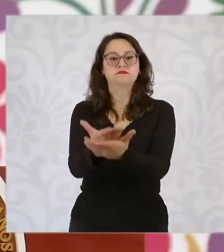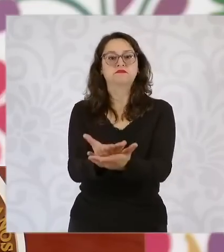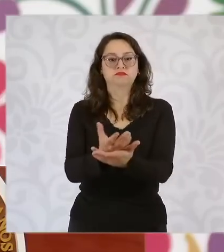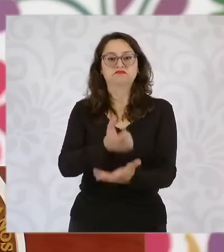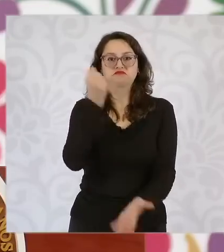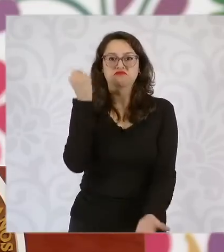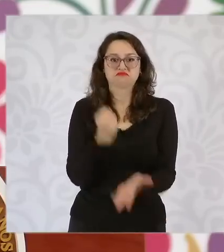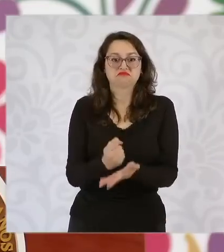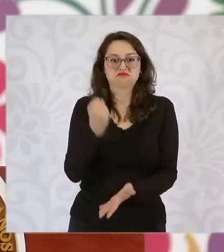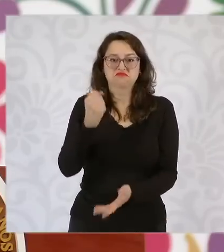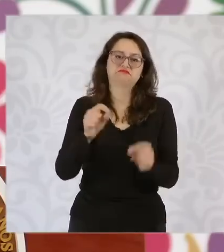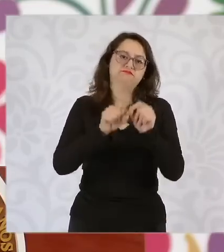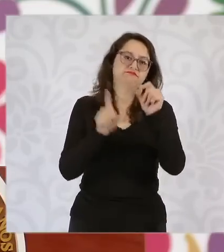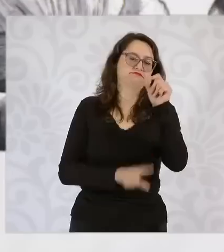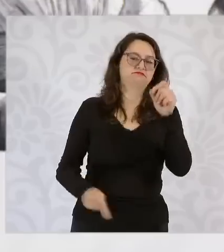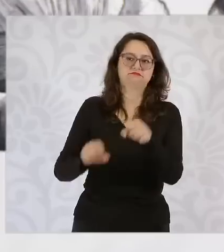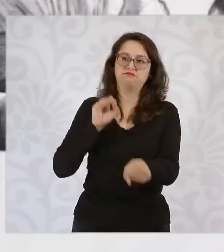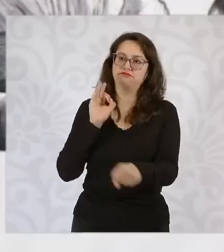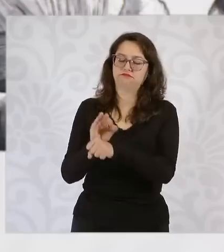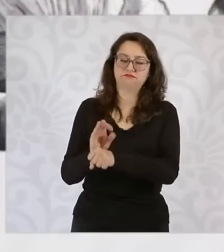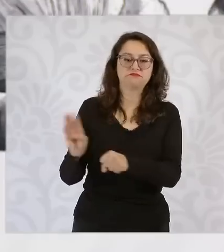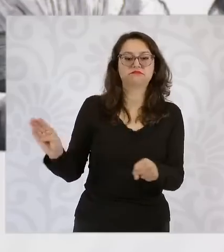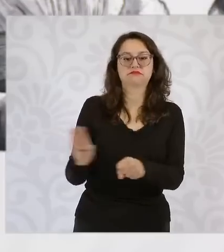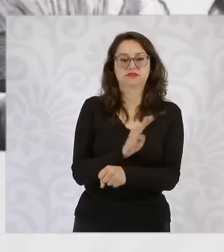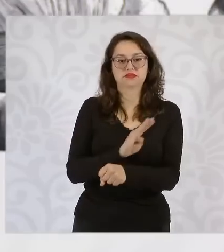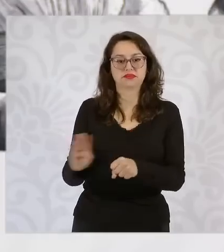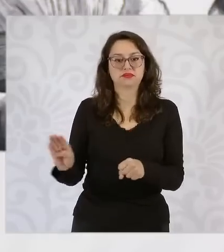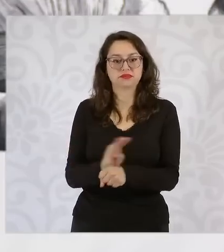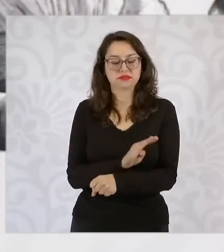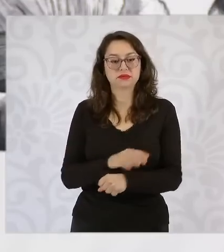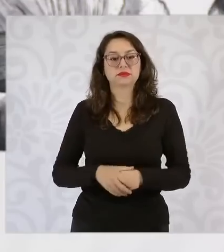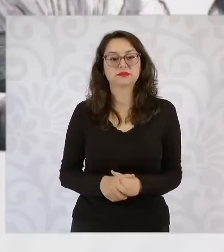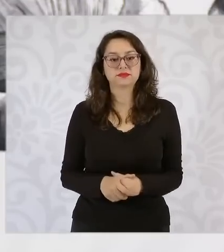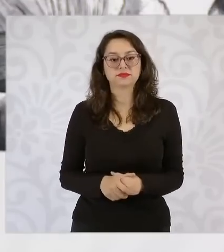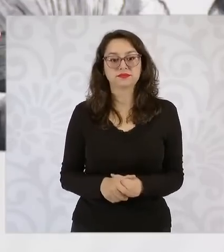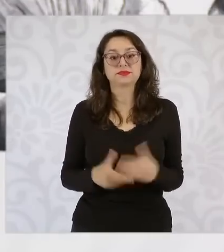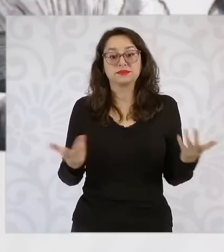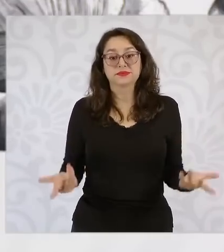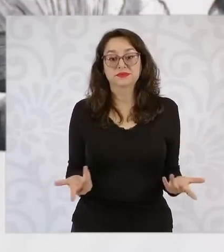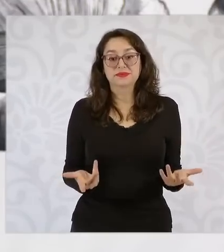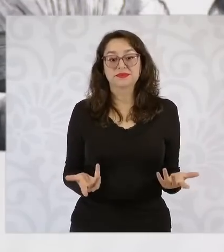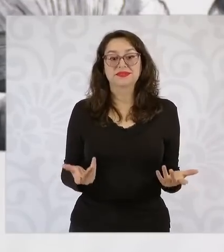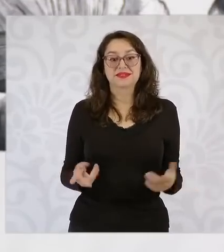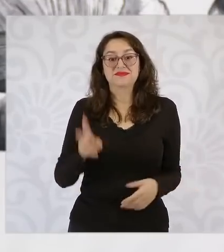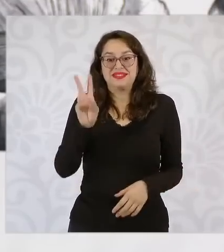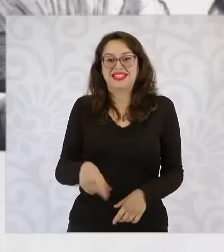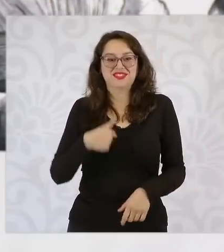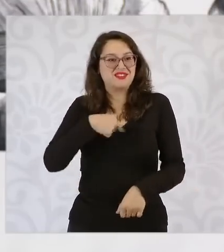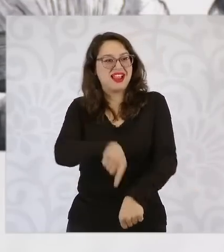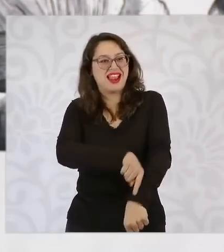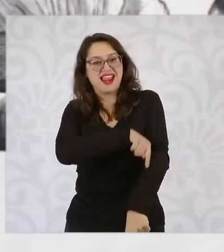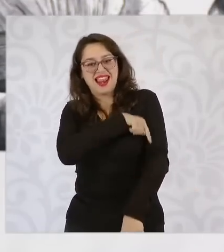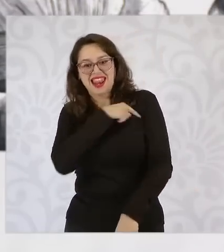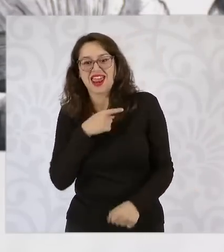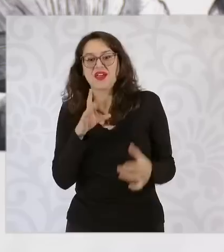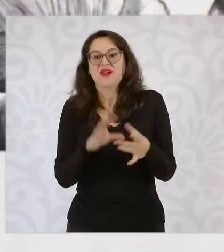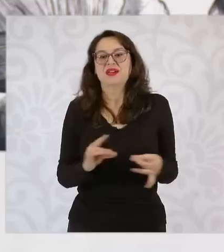para para el país Entonces no digo todo esto porque me da mucho gusto porque es parte de